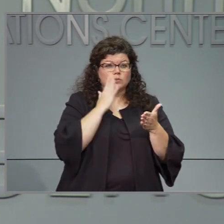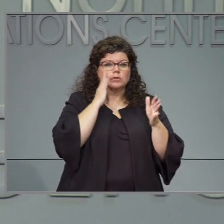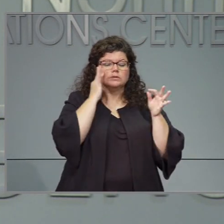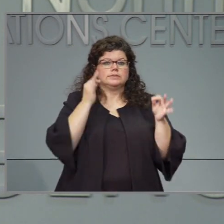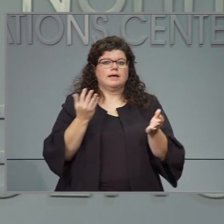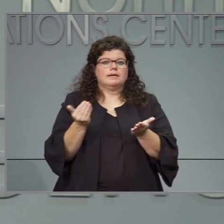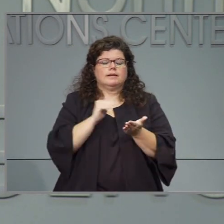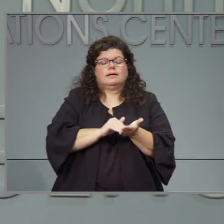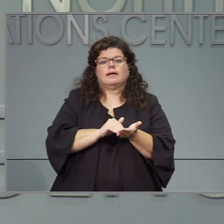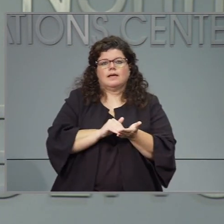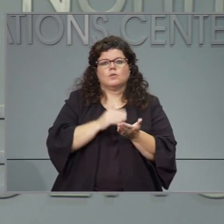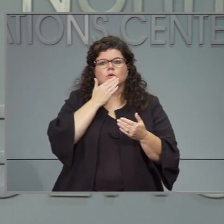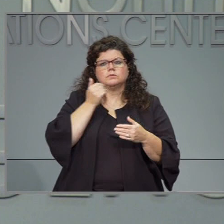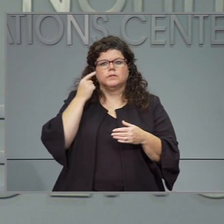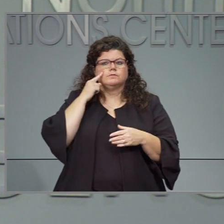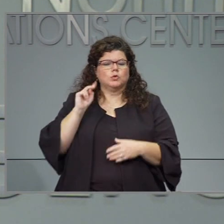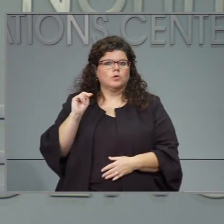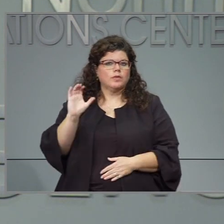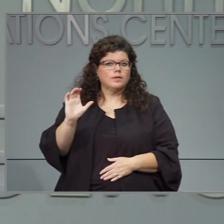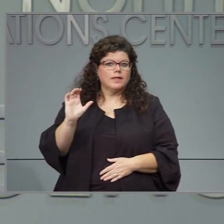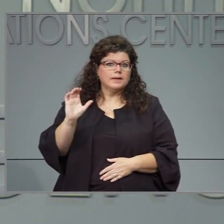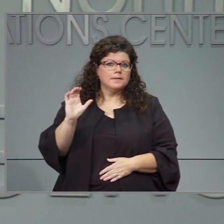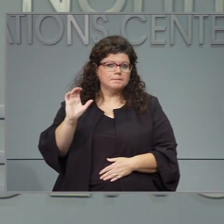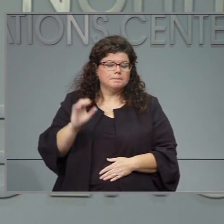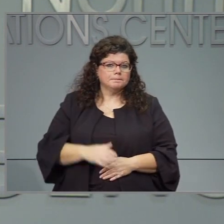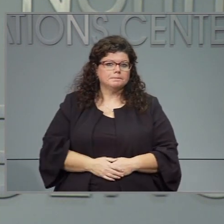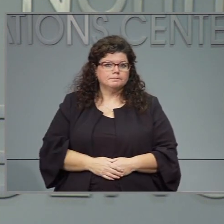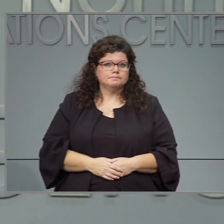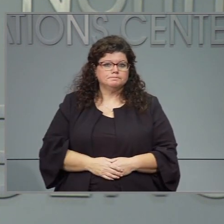estas tres semanas. Y veremos qué es lo que va a ser Carolina